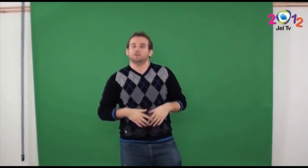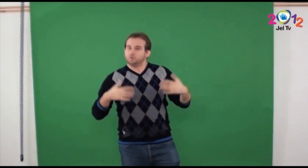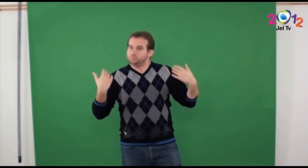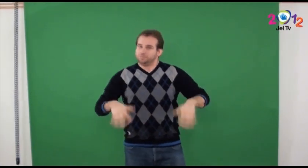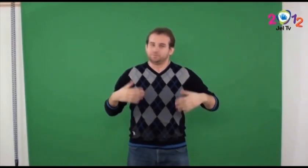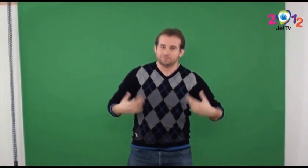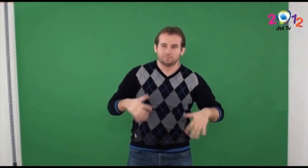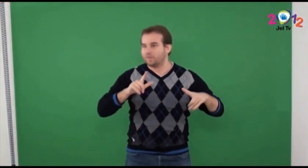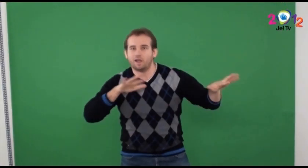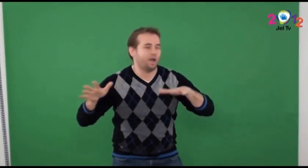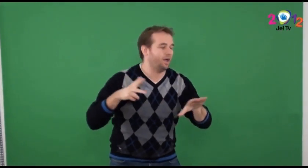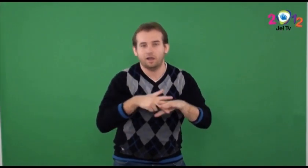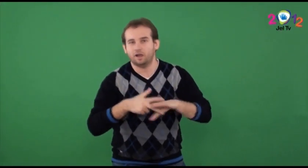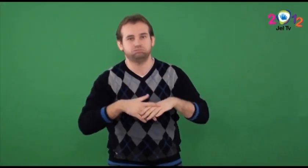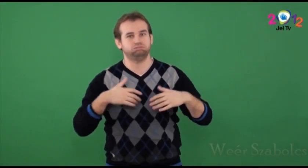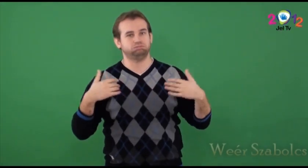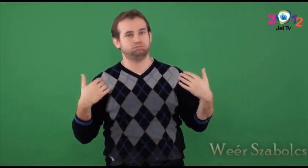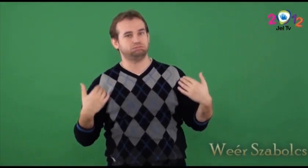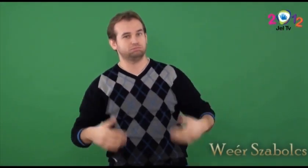Hû…sok a munka, kapkodás van…